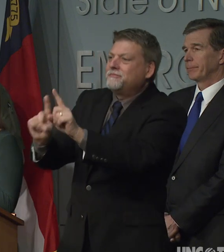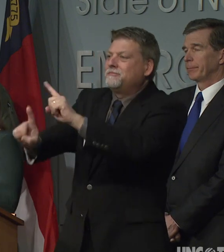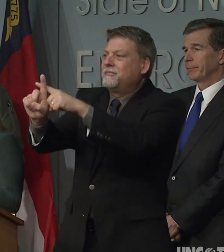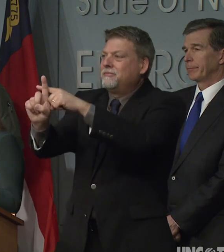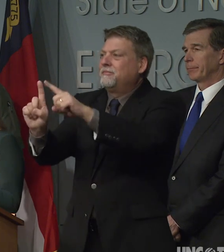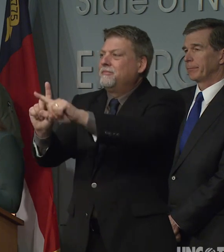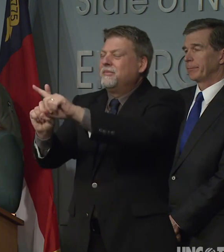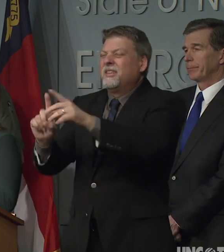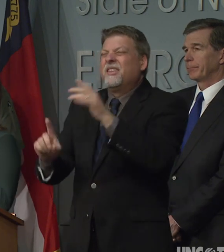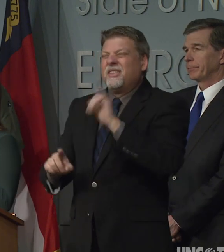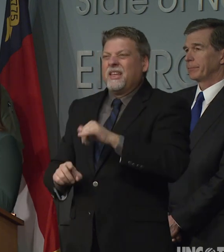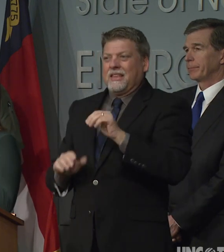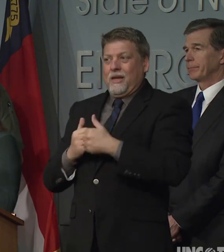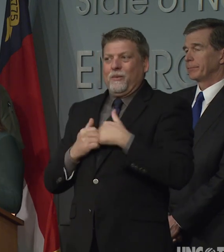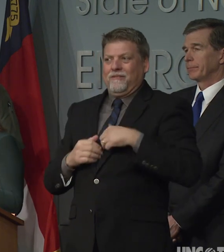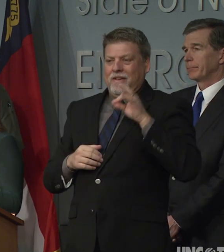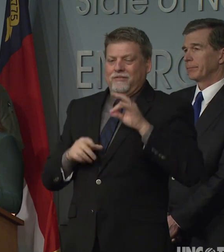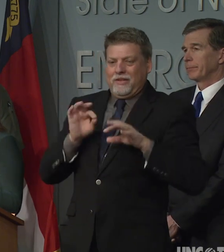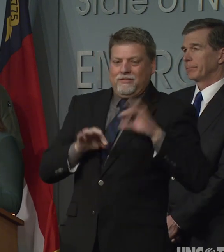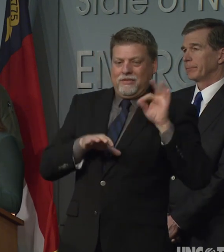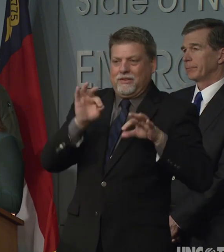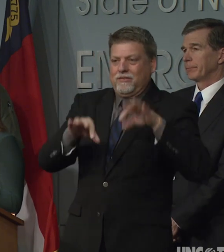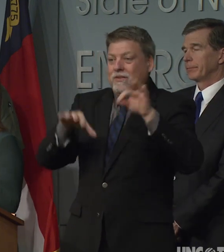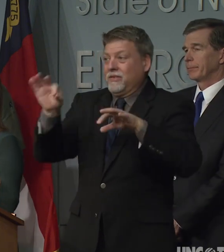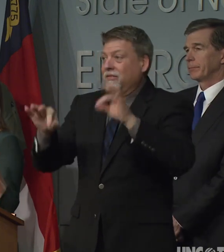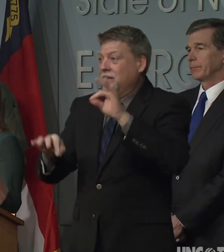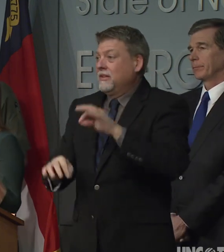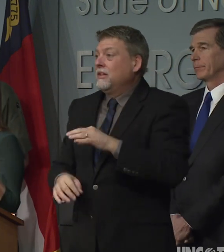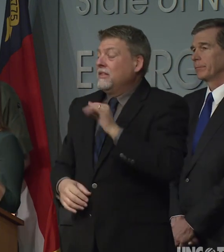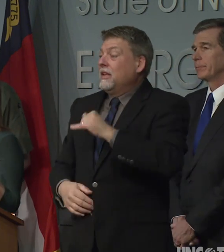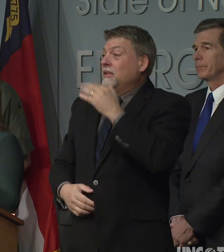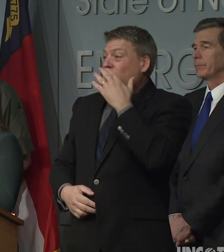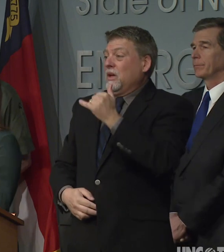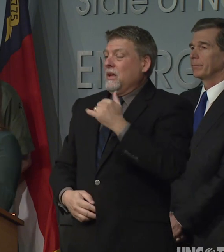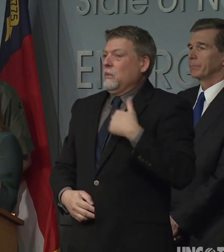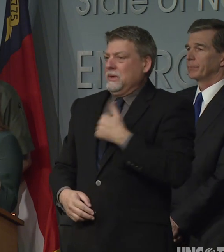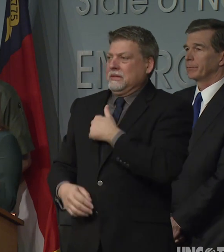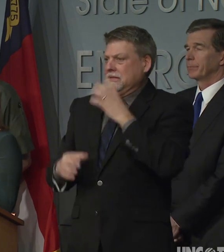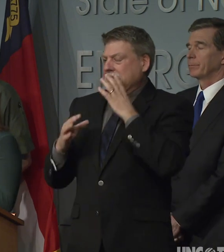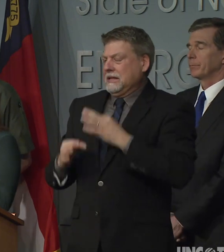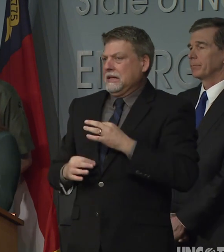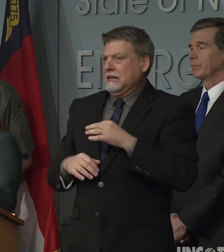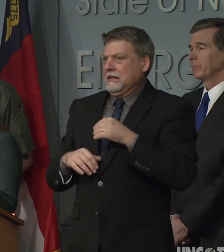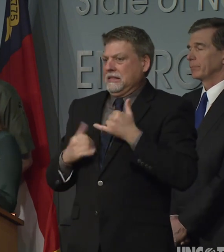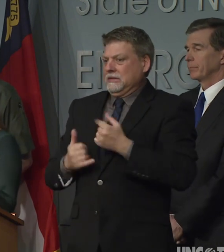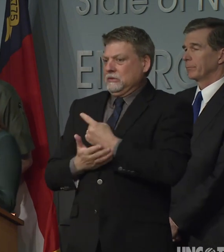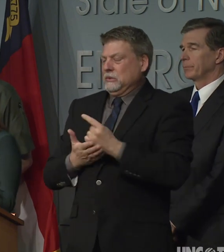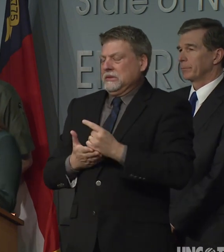es que queremos enfocarnos en estas áreas, en donde hemos visto el virus de Girón no nada más esto, y es por eso que